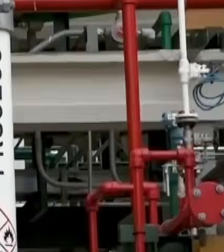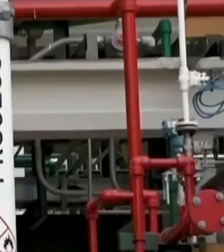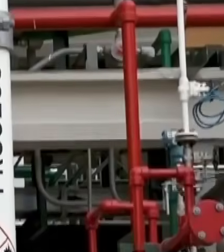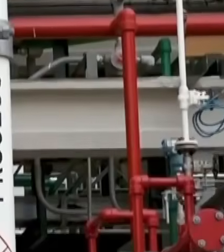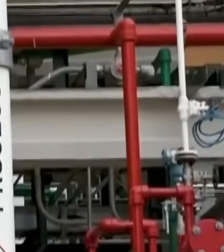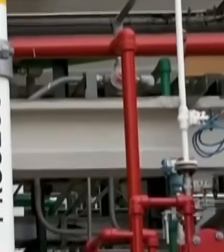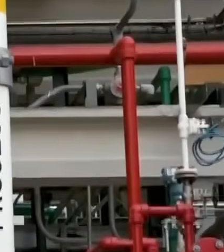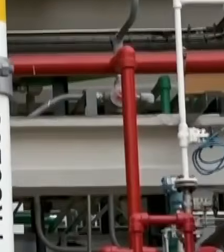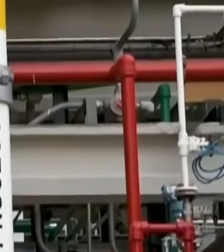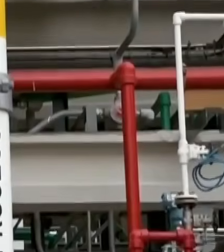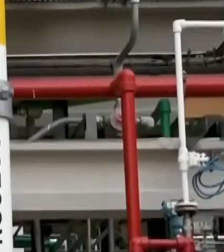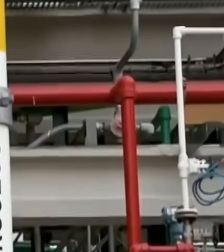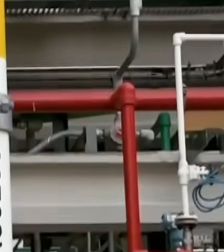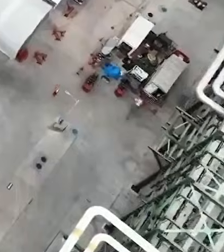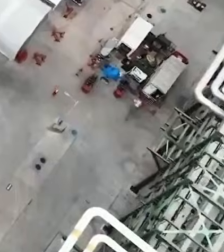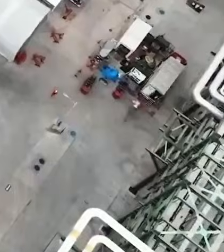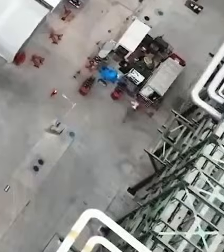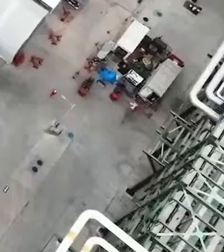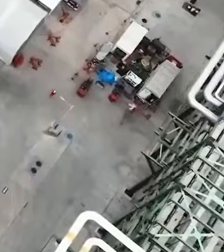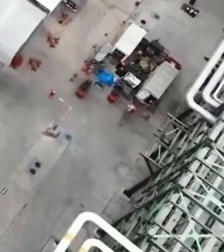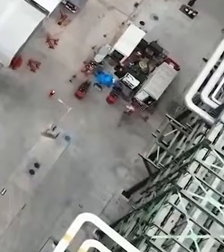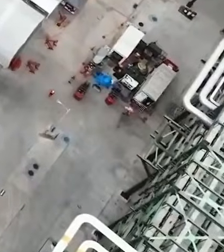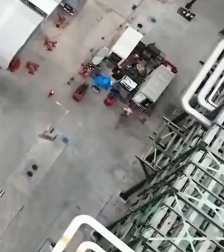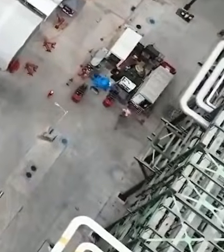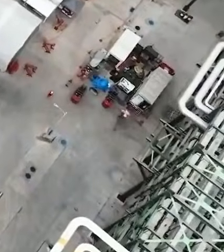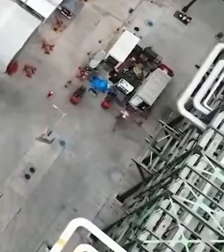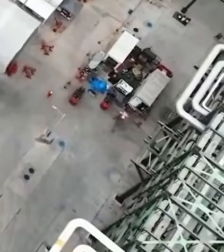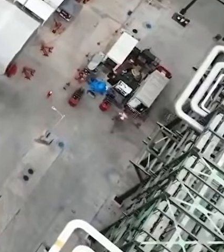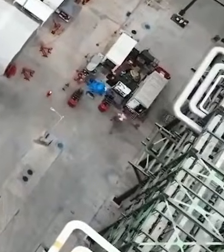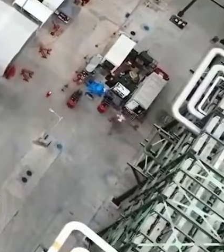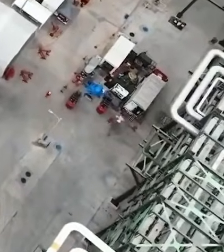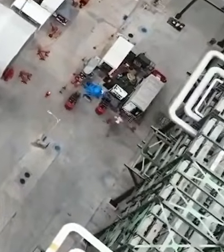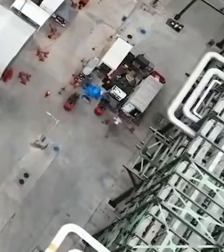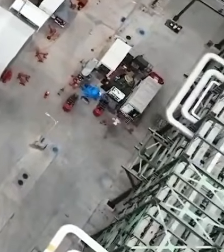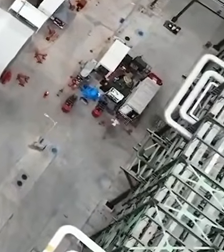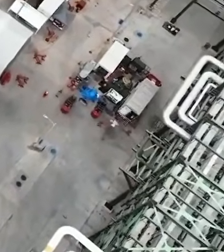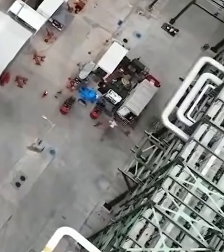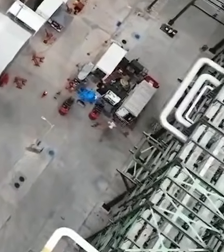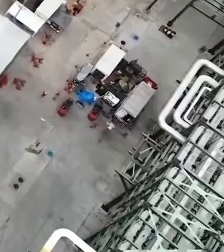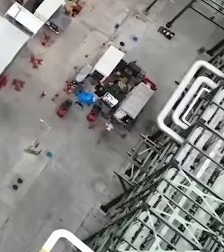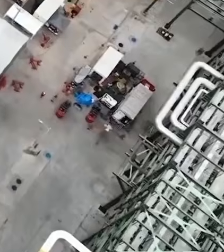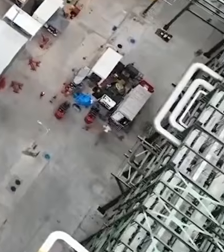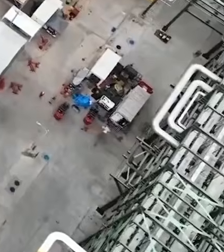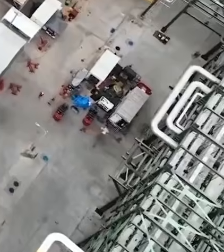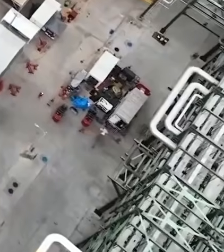esta planta es una de las más modernas del mundo es una planta que se hizo en